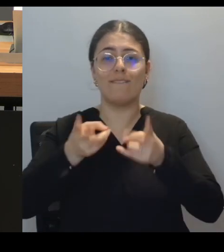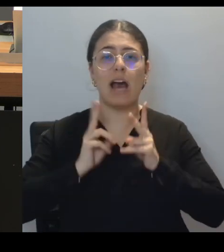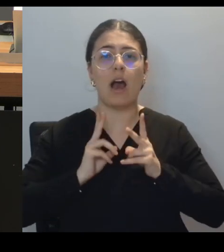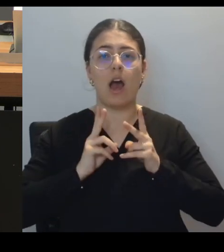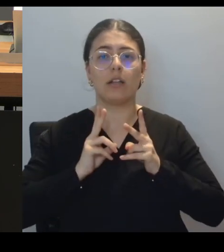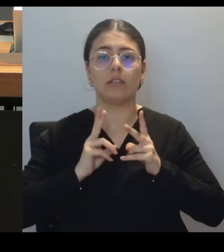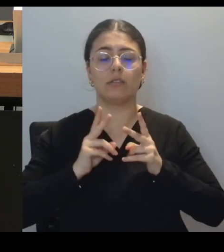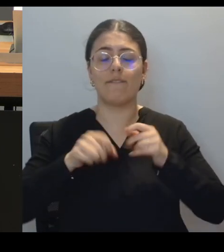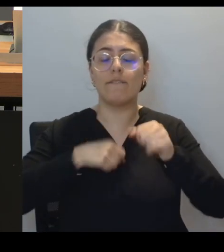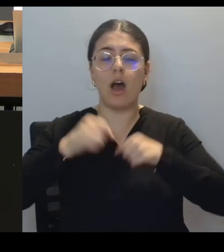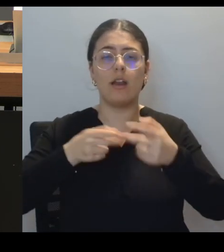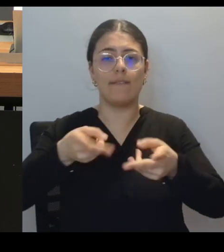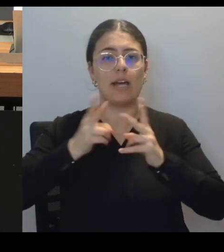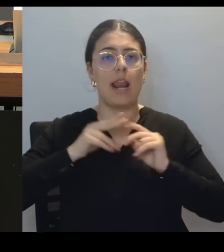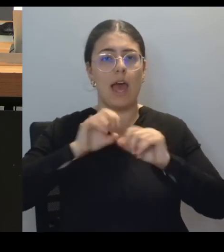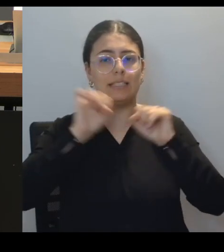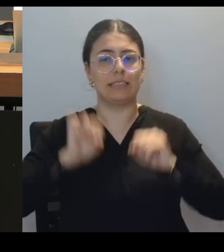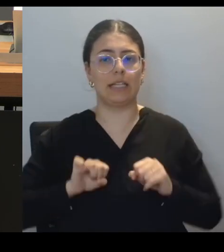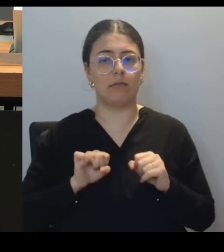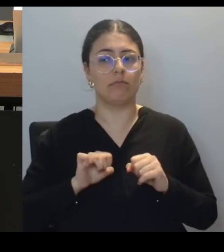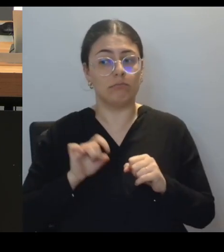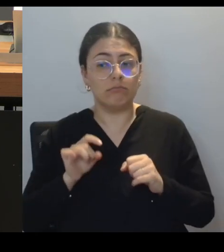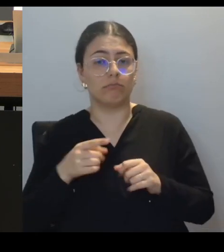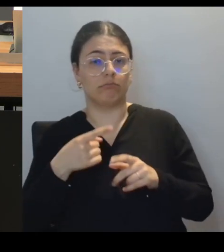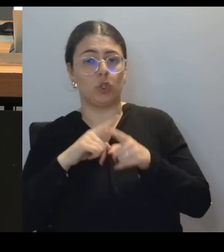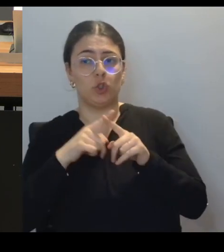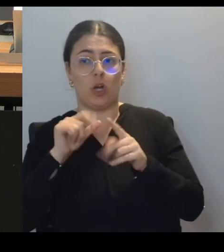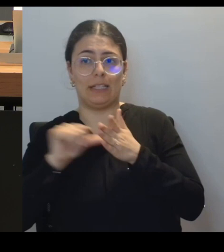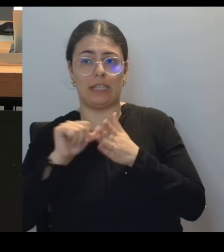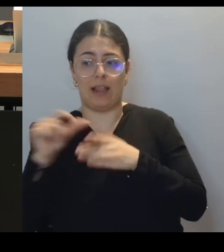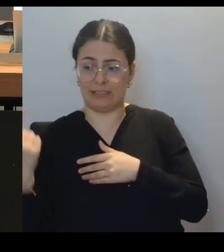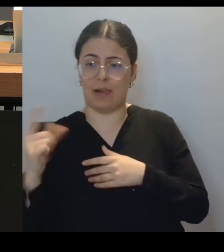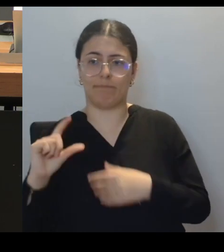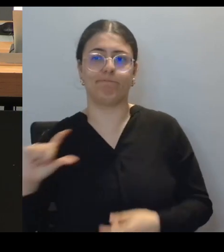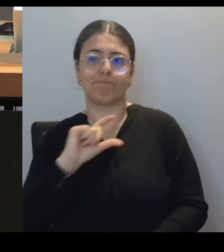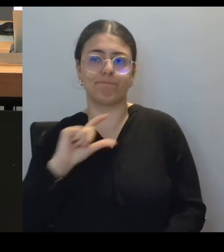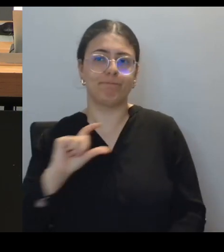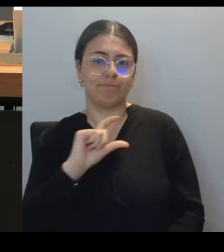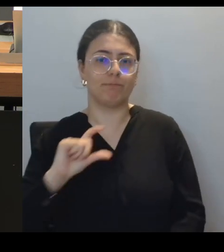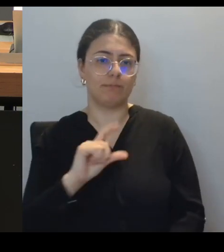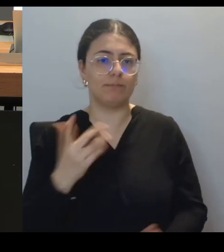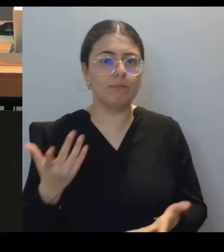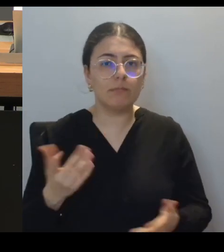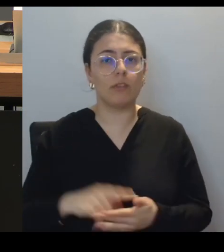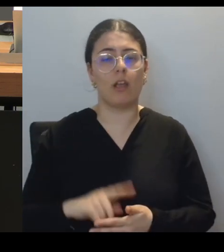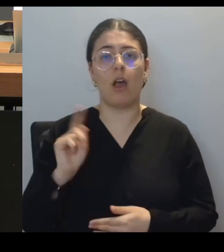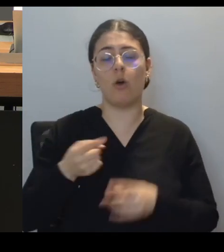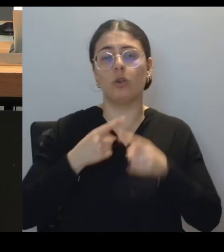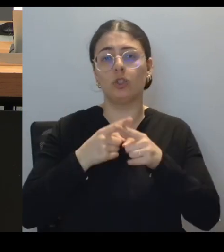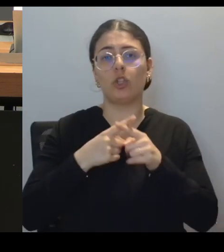werden und der Steuerzahler müsste auch die immense Vergrößerung der Fahrradmengen und der neu zu errichtenden Parkstationen bezahlen.